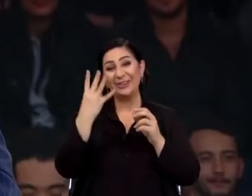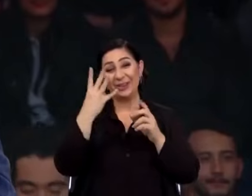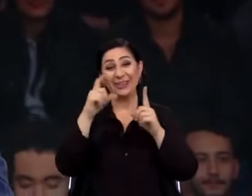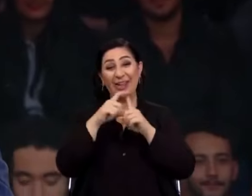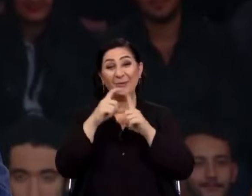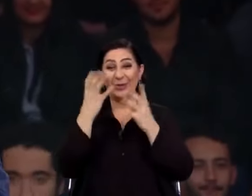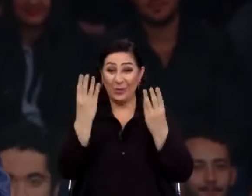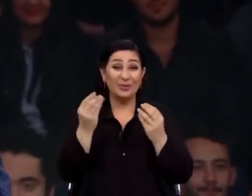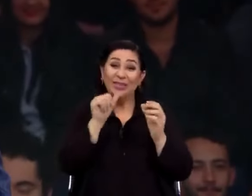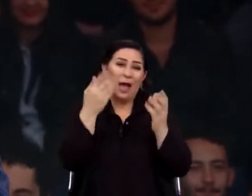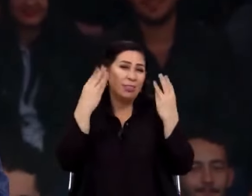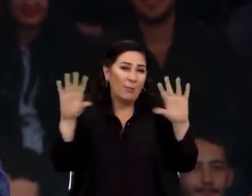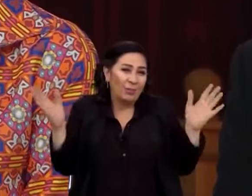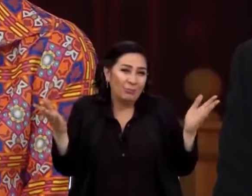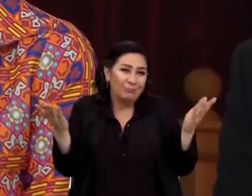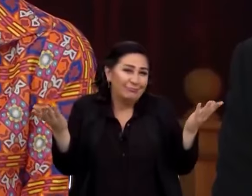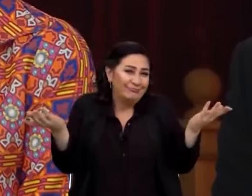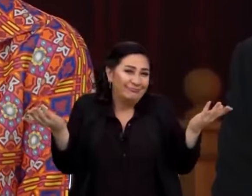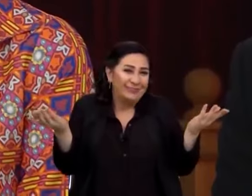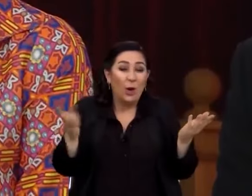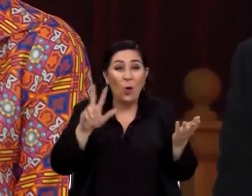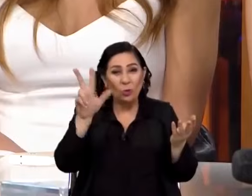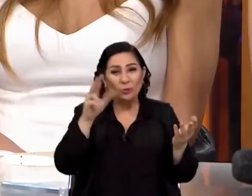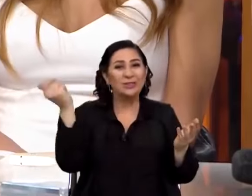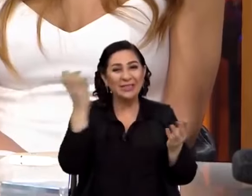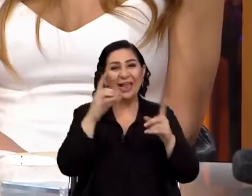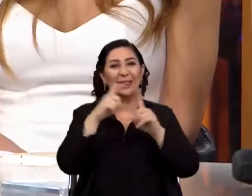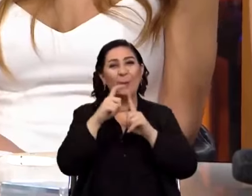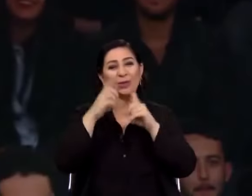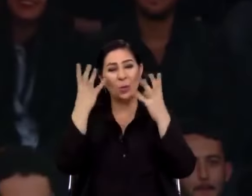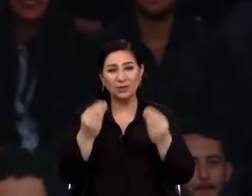hiçbir şey anlamadım yani daha 30 kere daha damat olsam hiçbir şey anlamam